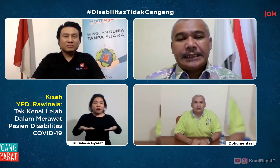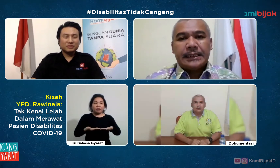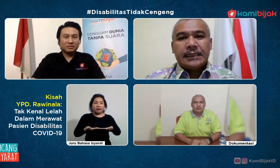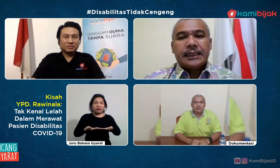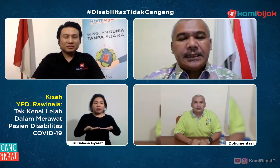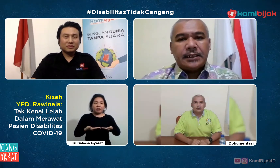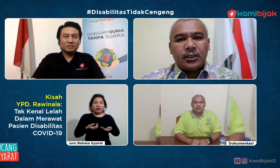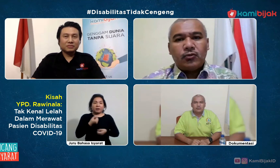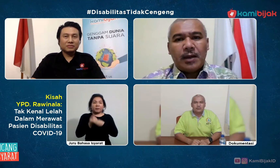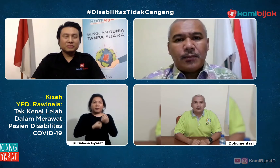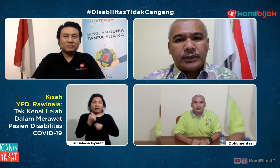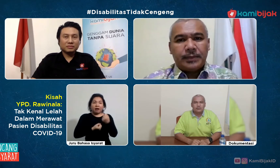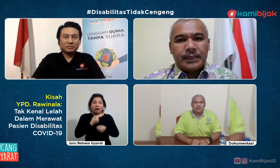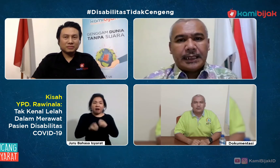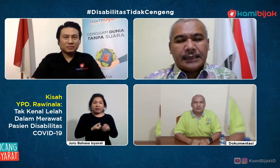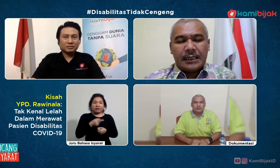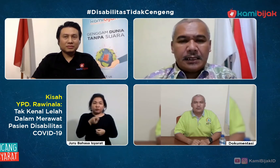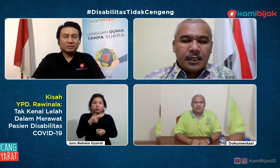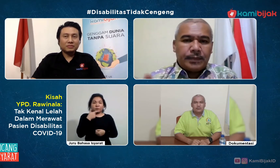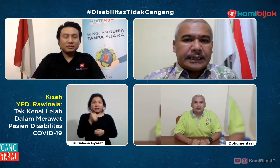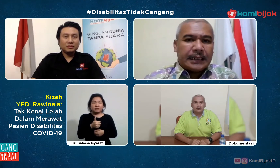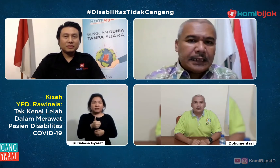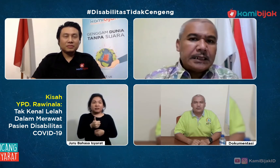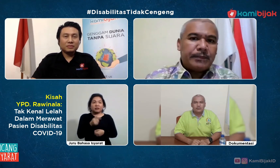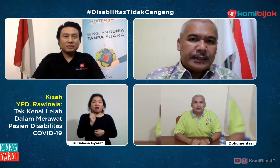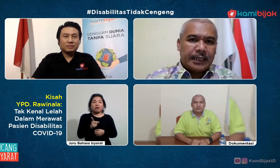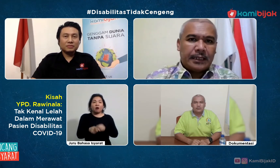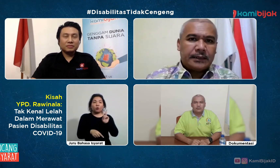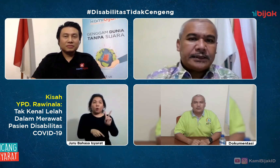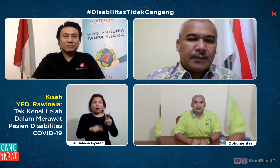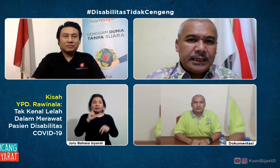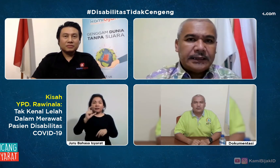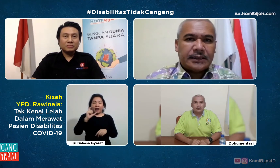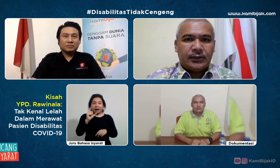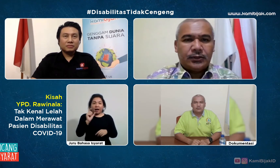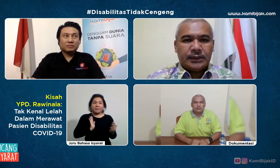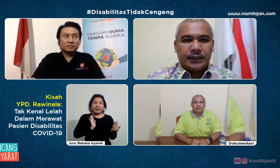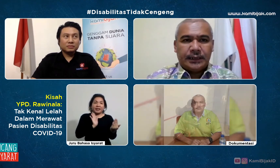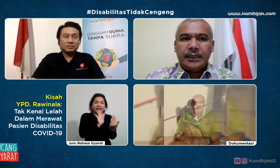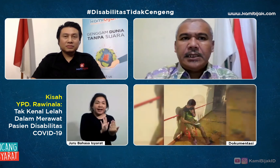juga menjadi penting jadi ada dua model pendekatan-pendekatan kepada disabilitas itu